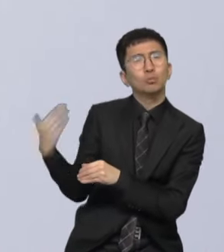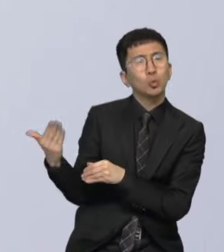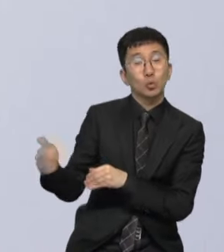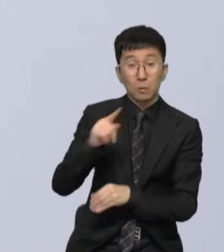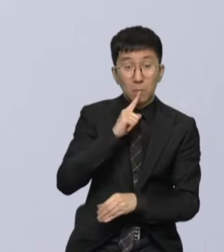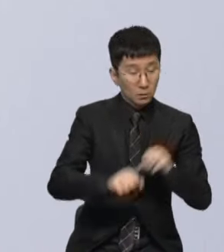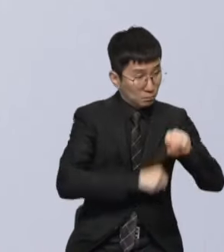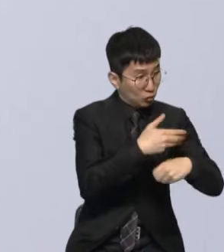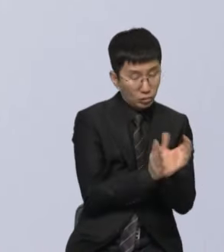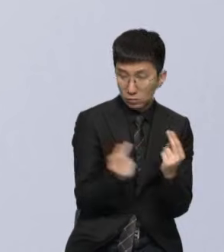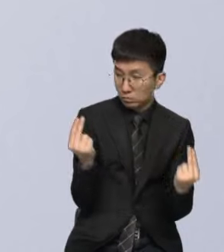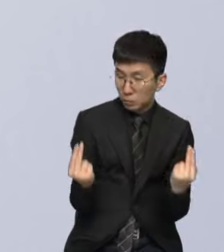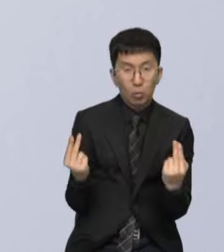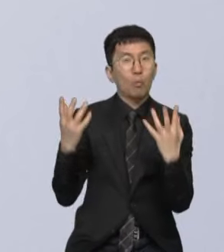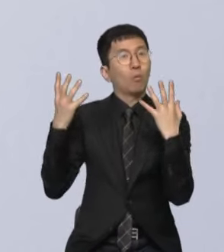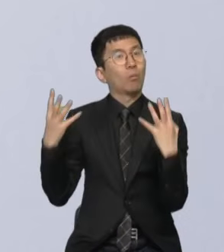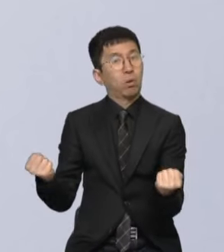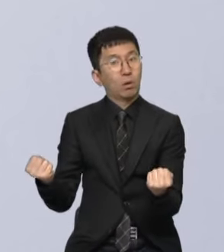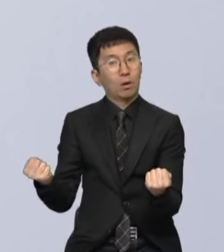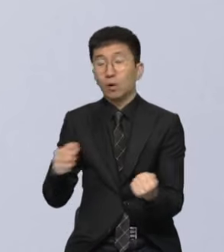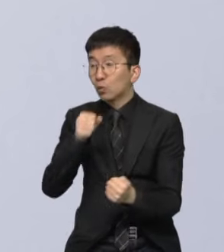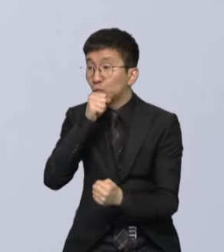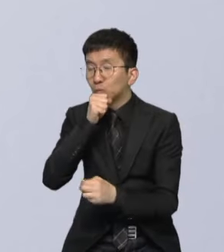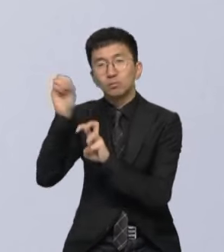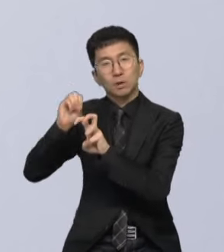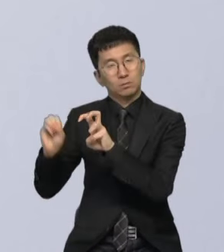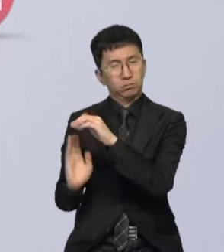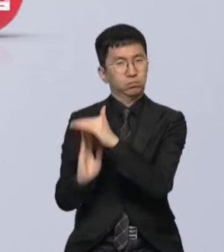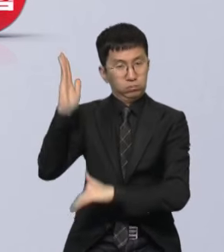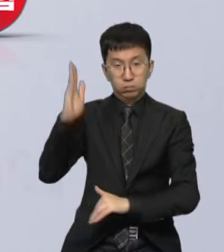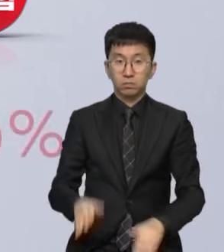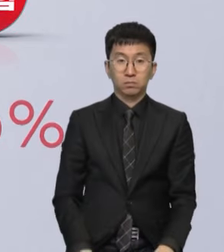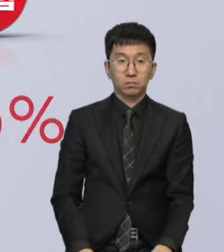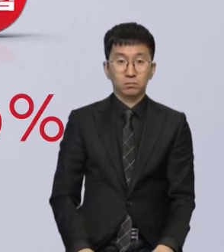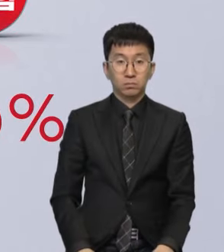선택한 답변보다 30%포인트 이상 높았지만